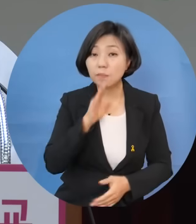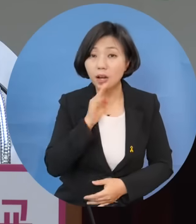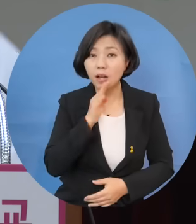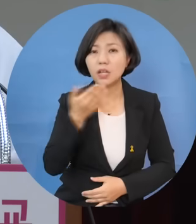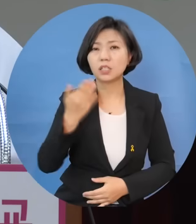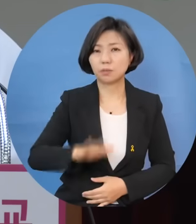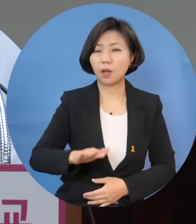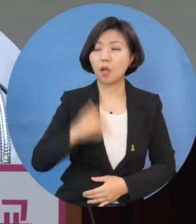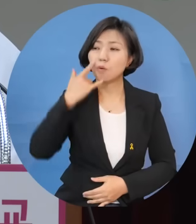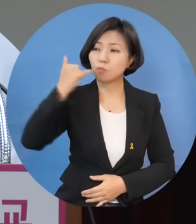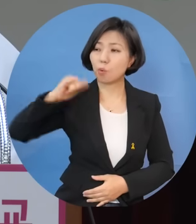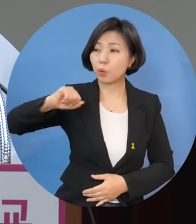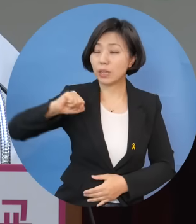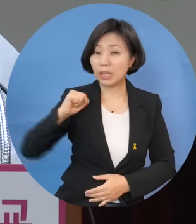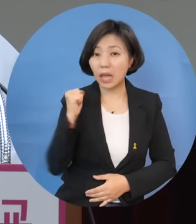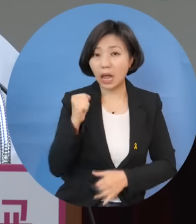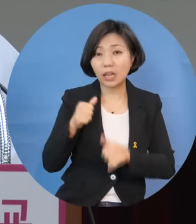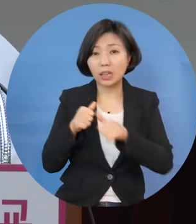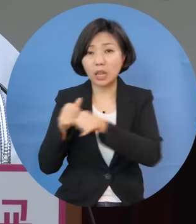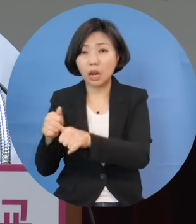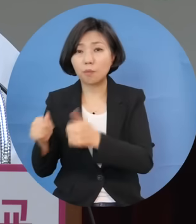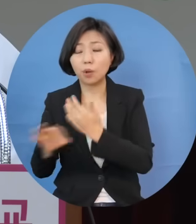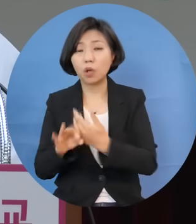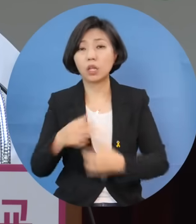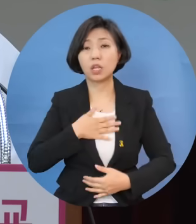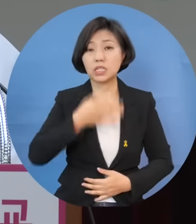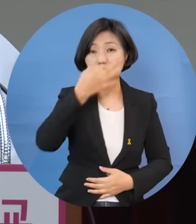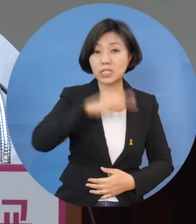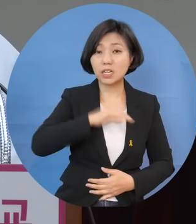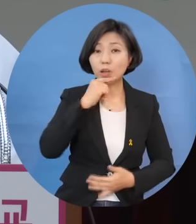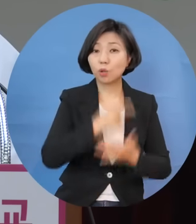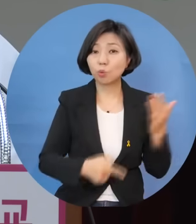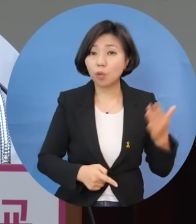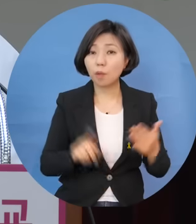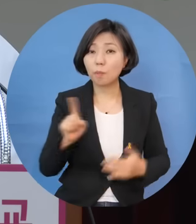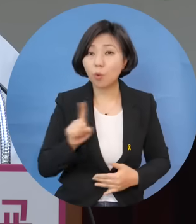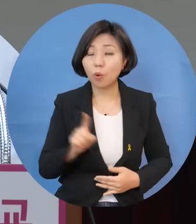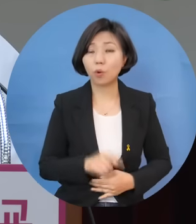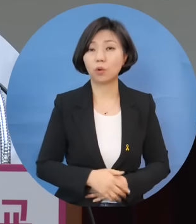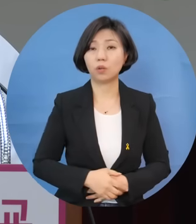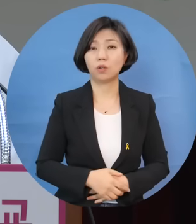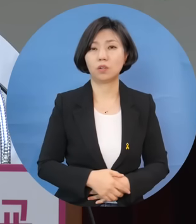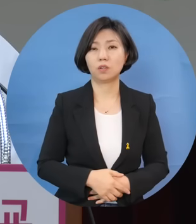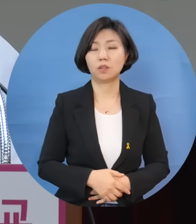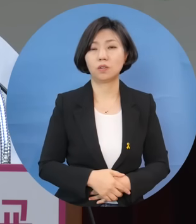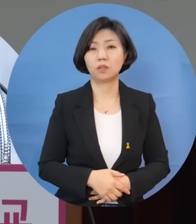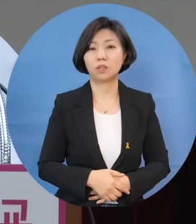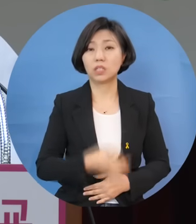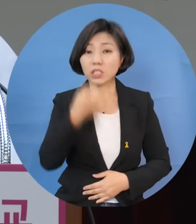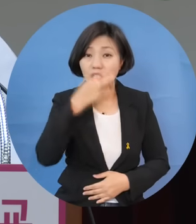그 말을 따르면 나에게 이익이에요, 손해에요? 이익일까요?